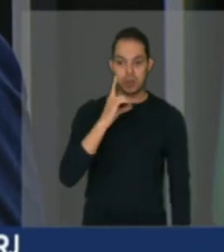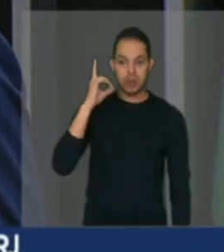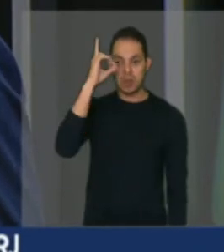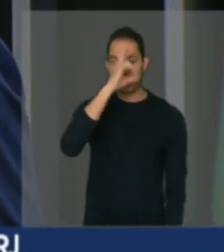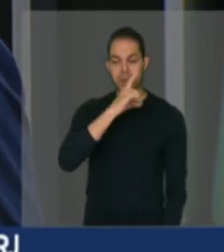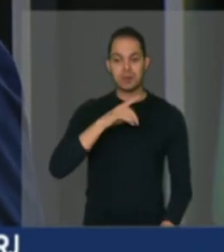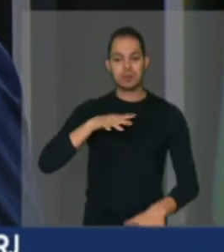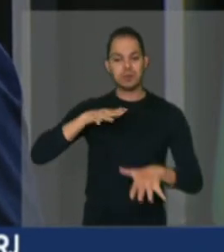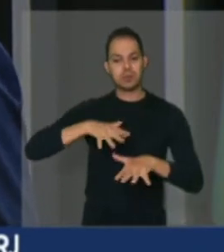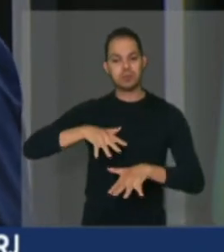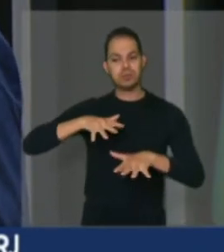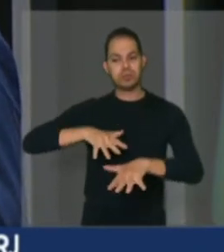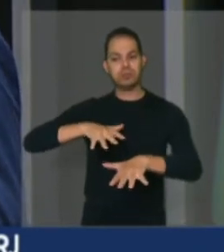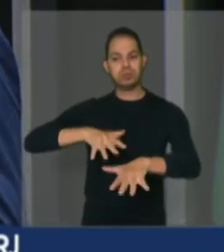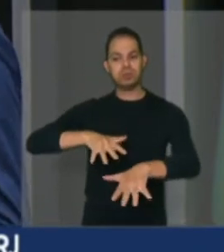MOVIMENTO EM... CONTRA O FUNDO ELEITORAL, EM RELAÇÃO AO BOM